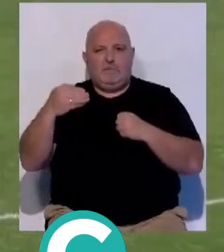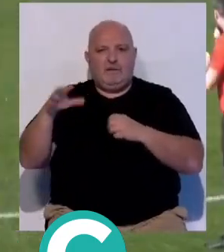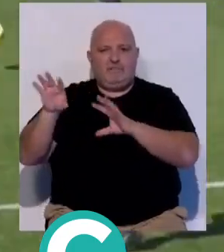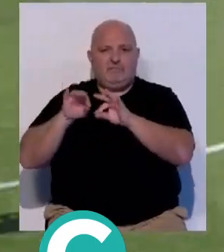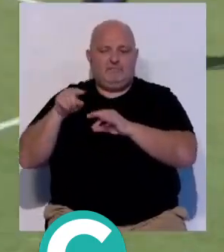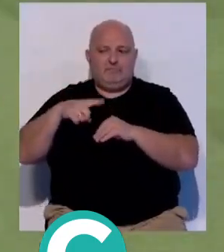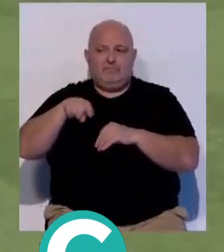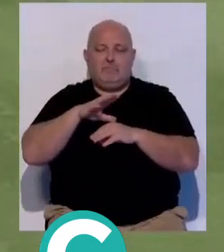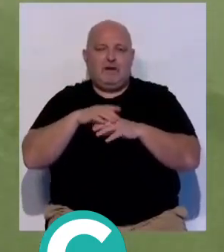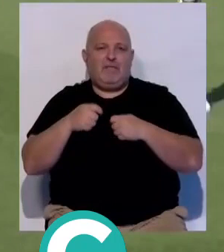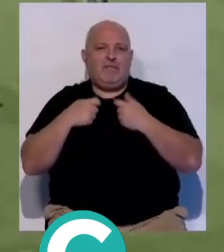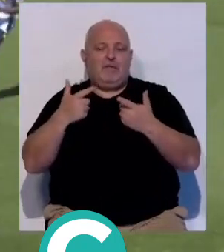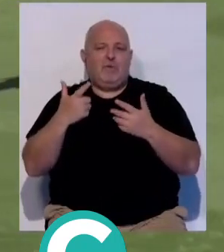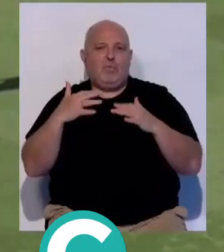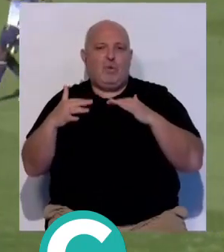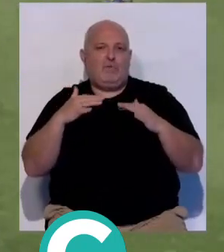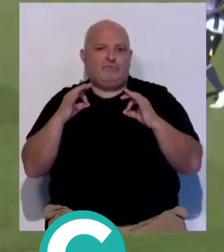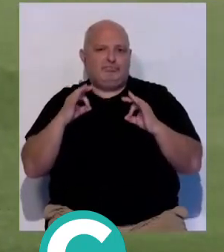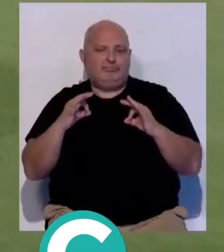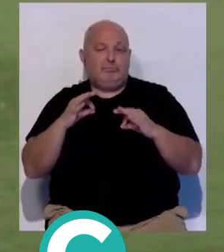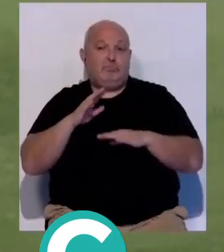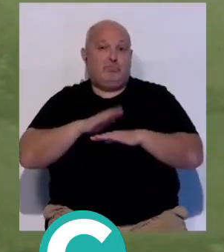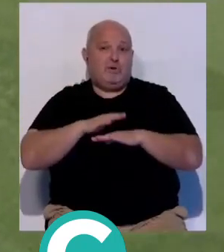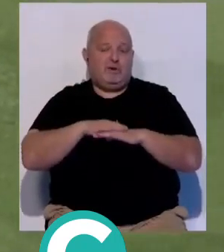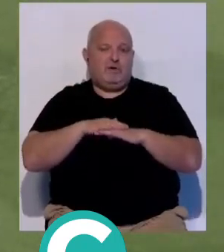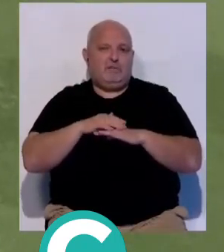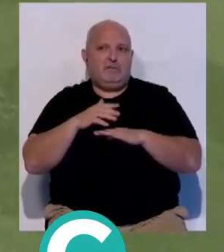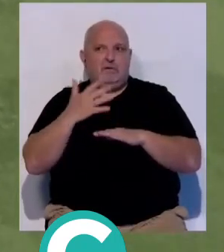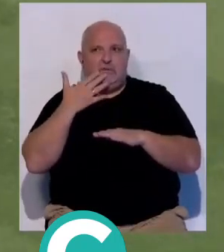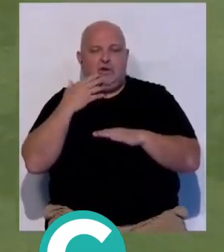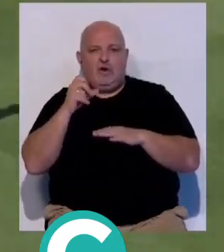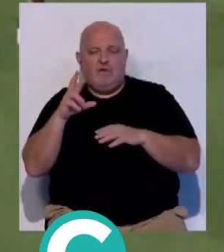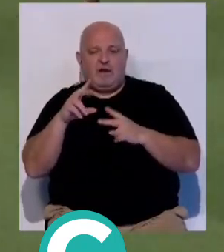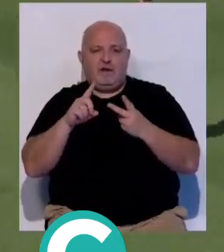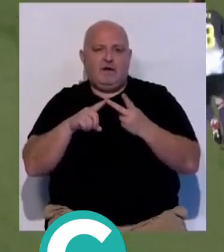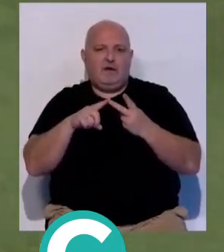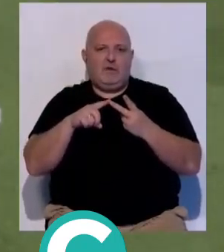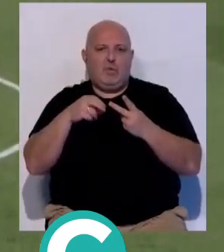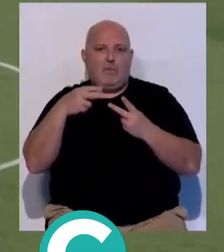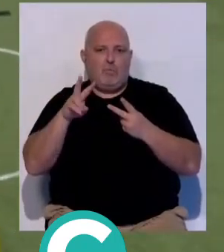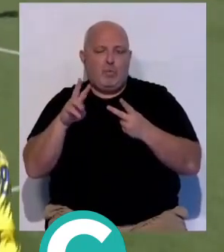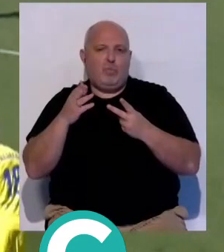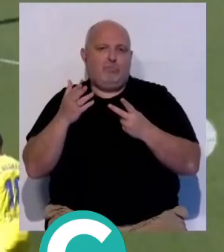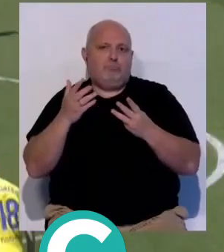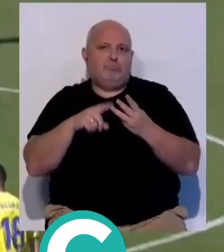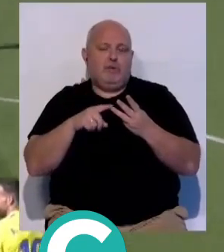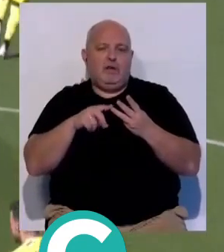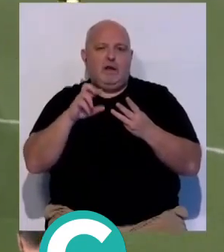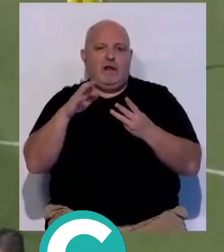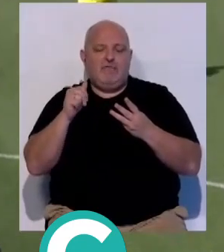sobre todo cuando se juega un partidillo porque caso de Oliver caso de wampú caso de Rafa llorente